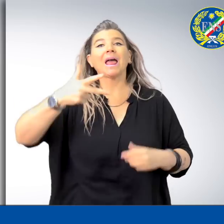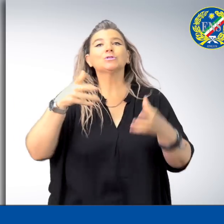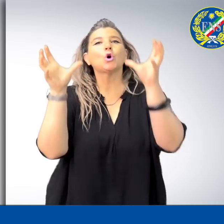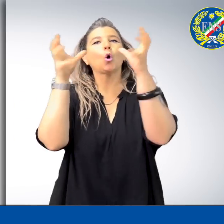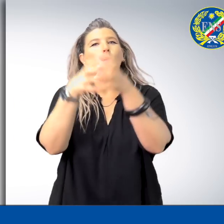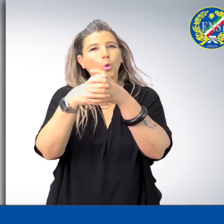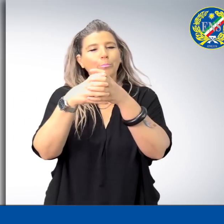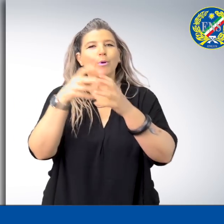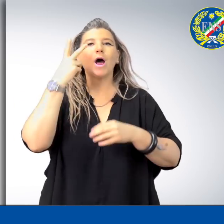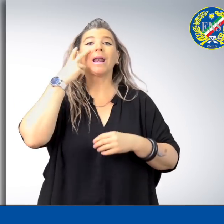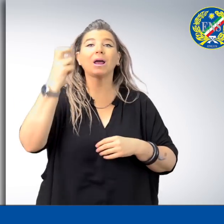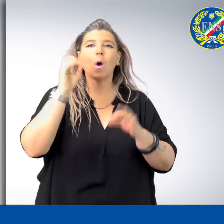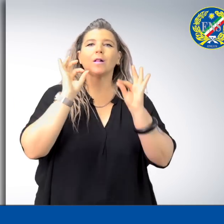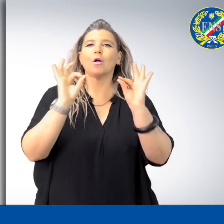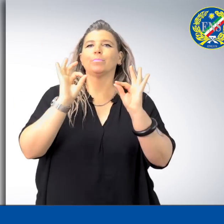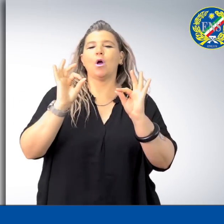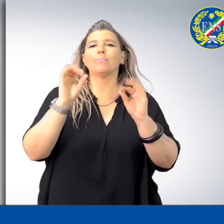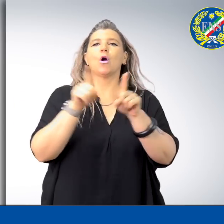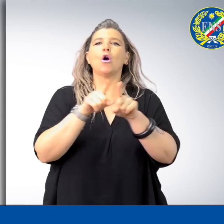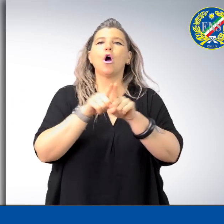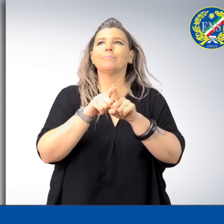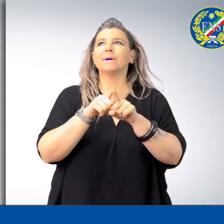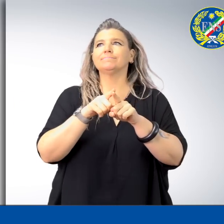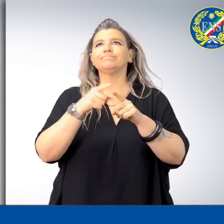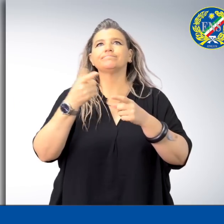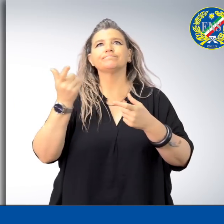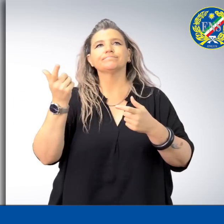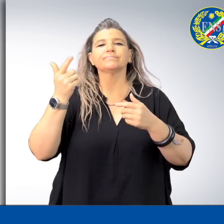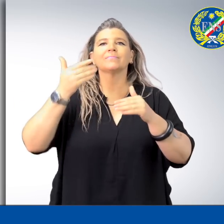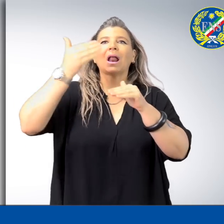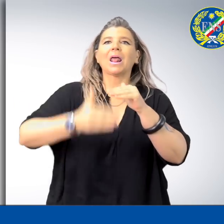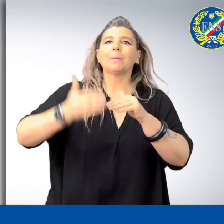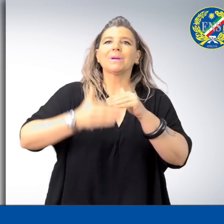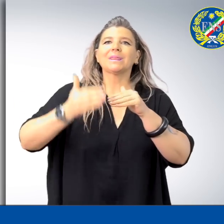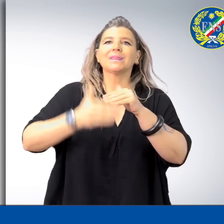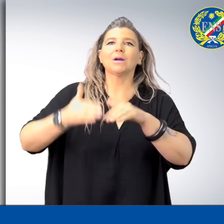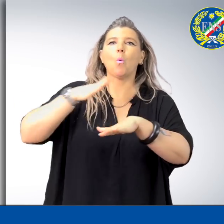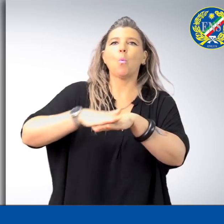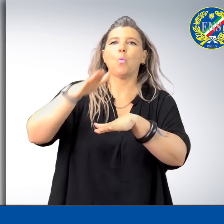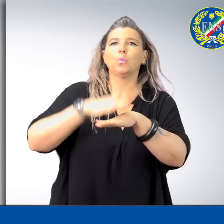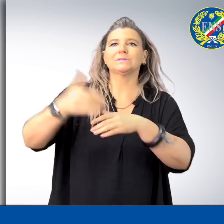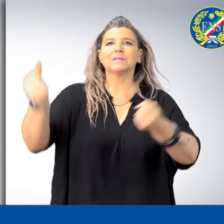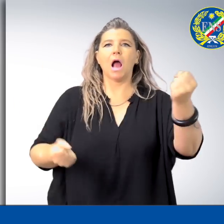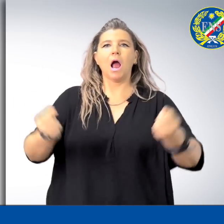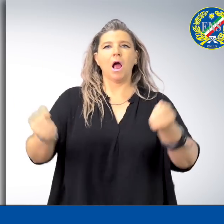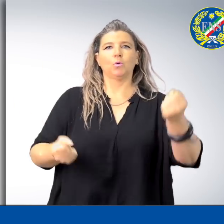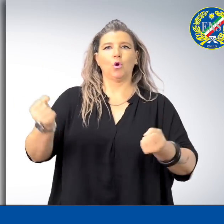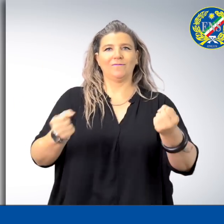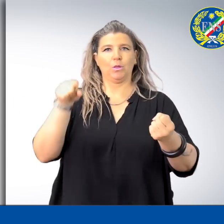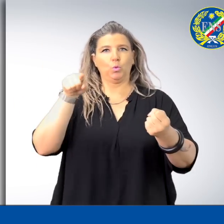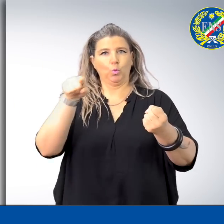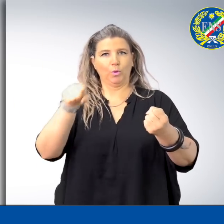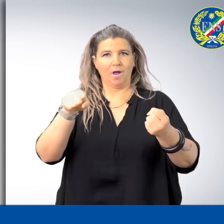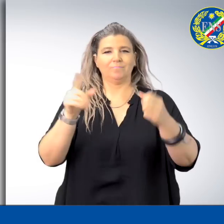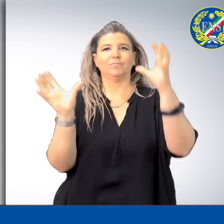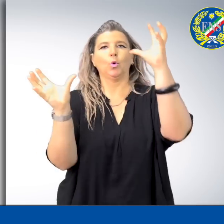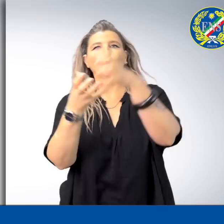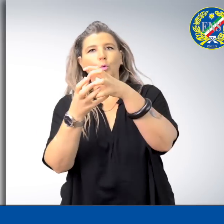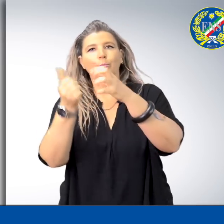Il terzo gruppo è relativo ai codici sulle limitazioni dell'uso dei veicolo.